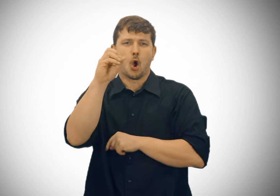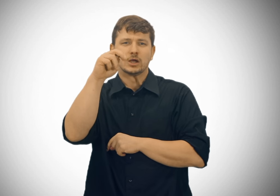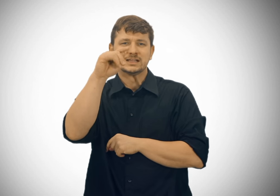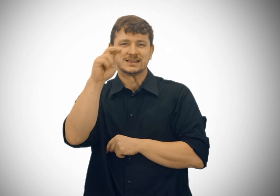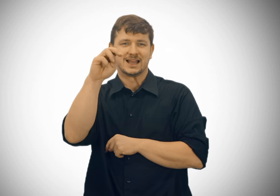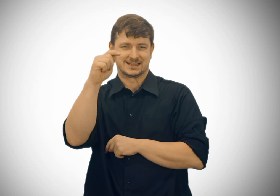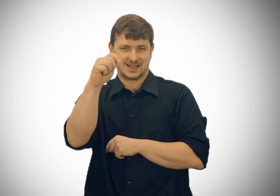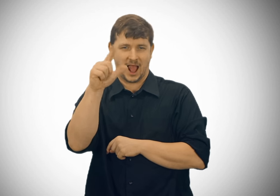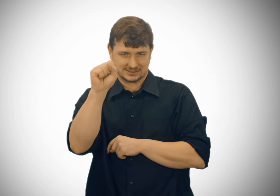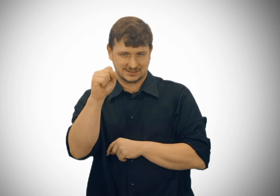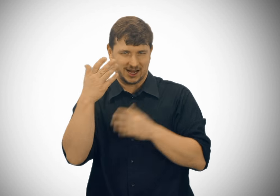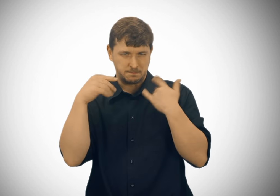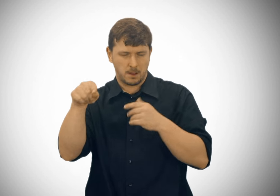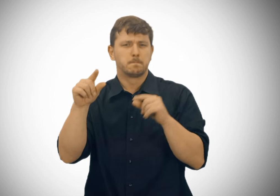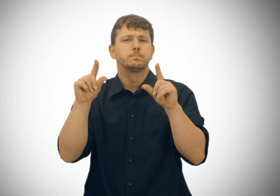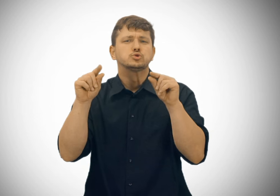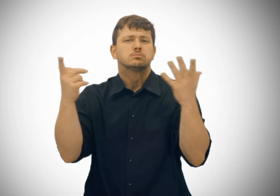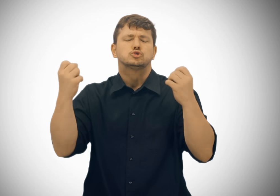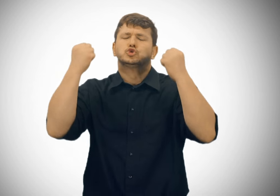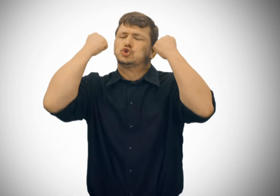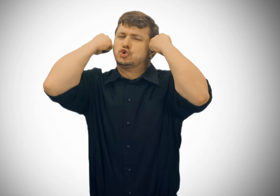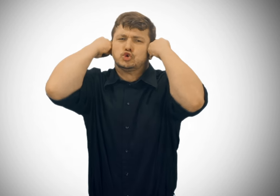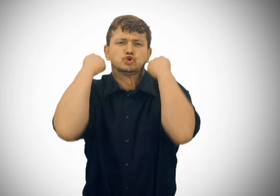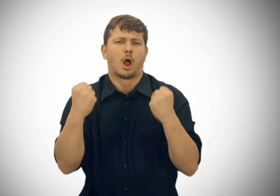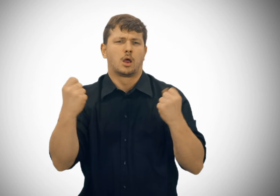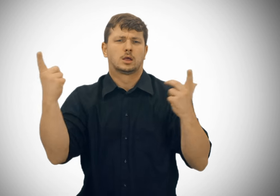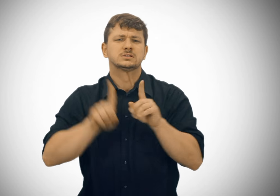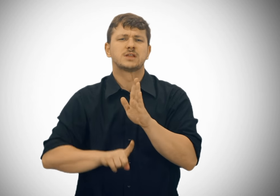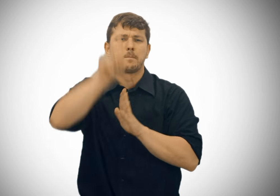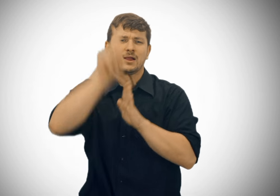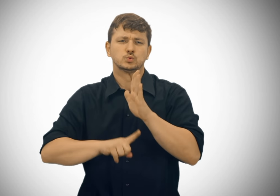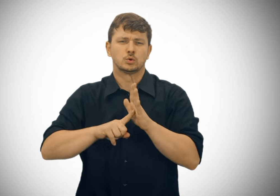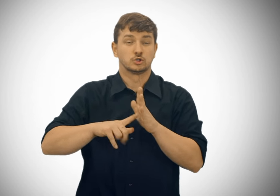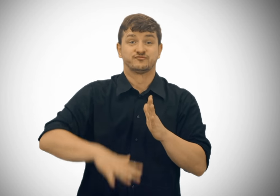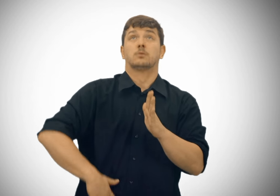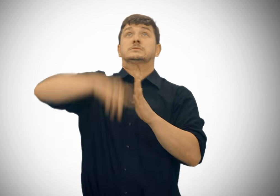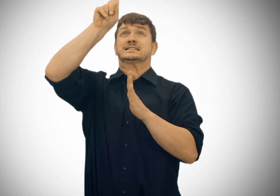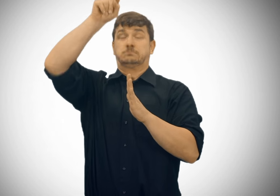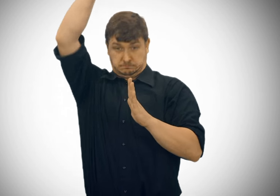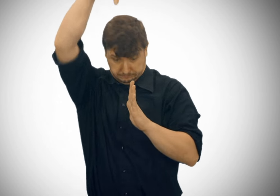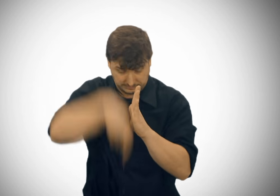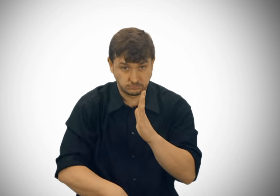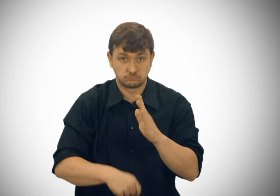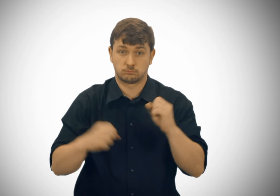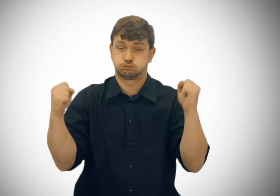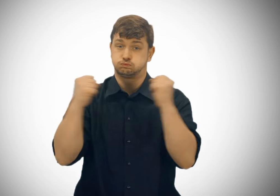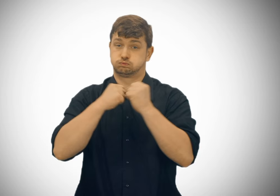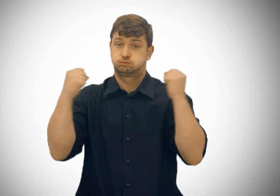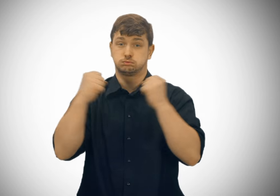Kontinentales Klima bedeutet, dass es dort starke Temperatur- & Wetterschwankungen gibt.